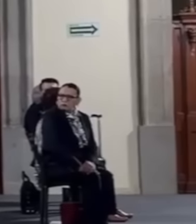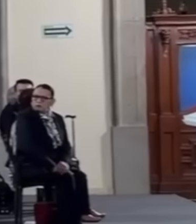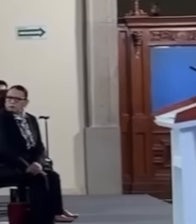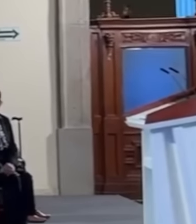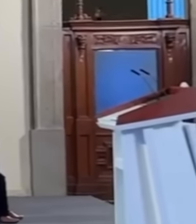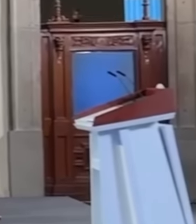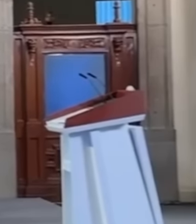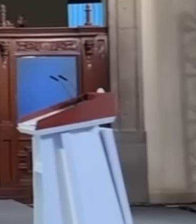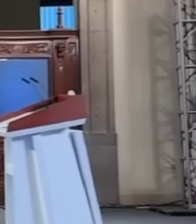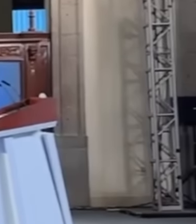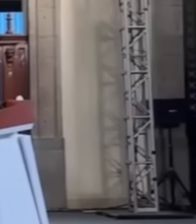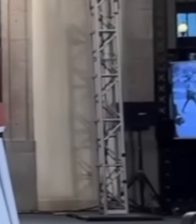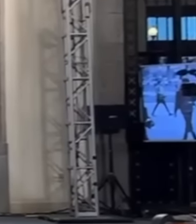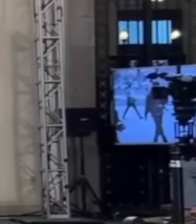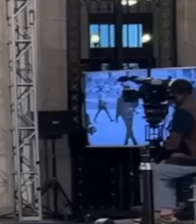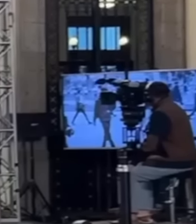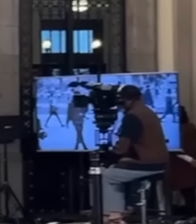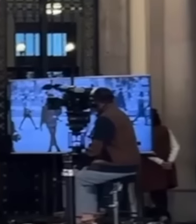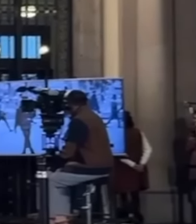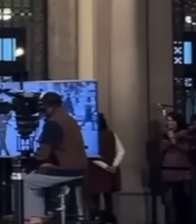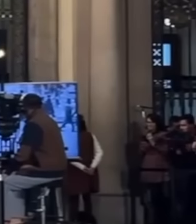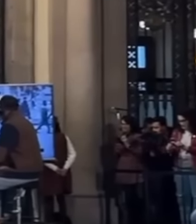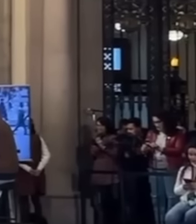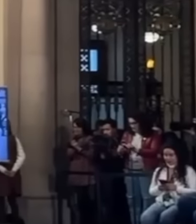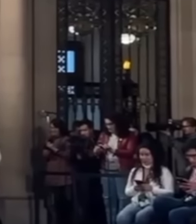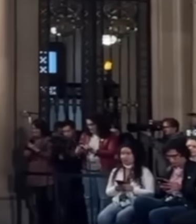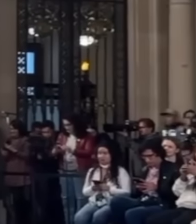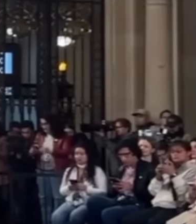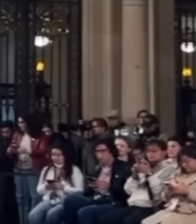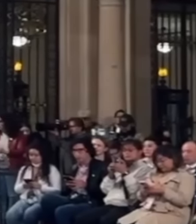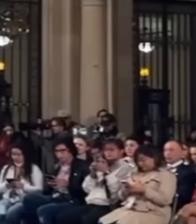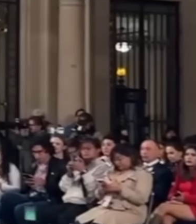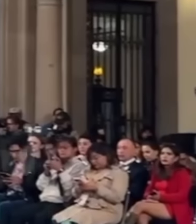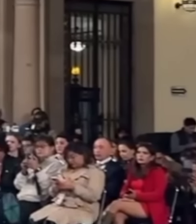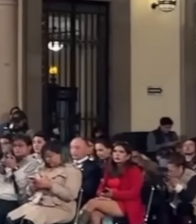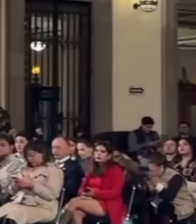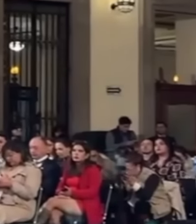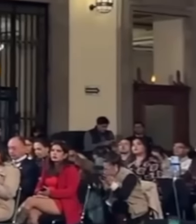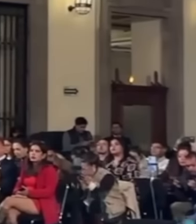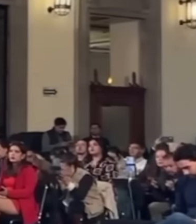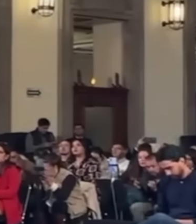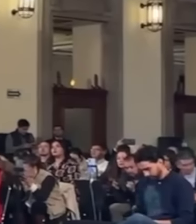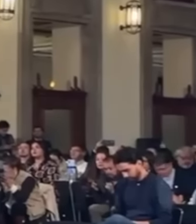El debate está abierto. Ante este nuevo escenario. La pregunta queda para la ciudadanía. ¿Está usted